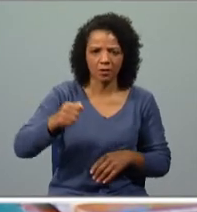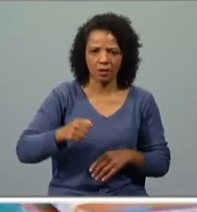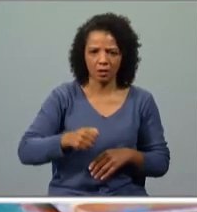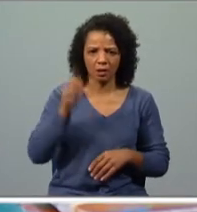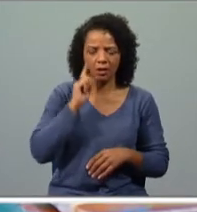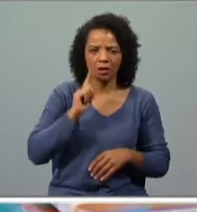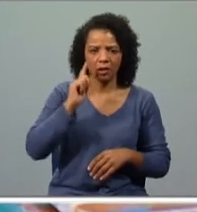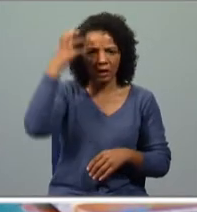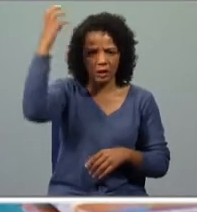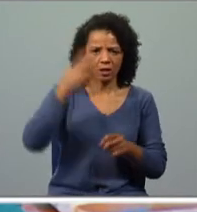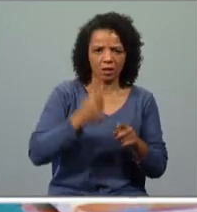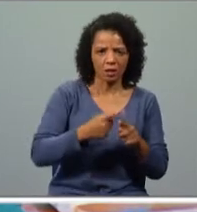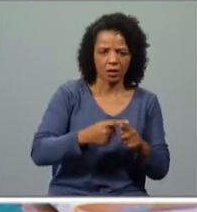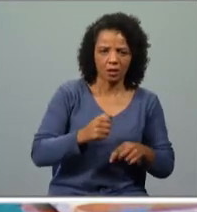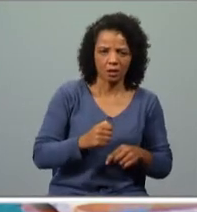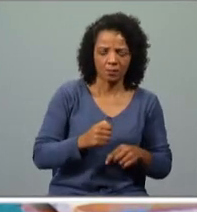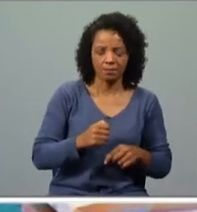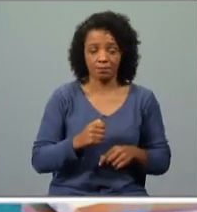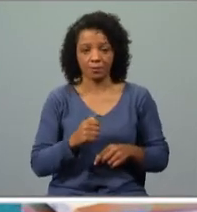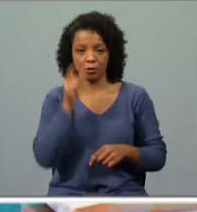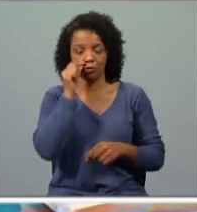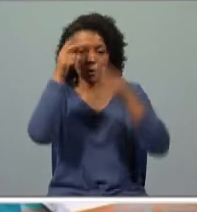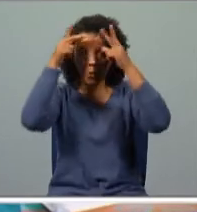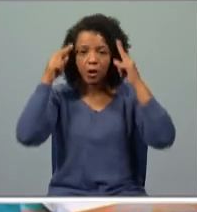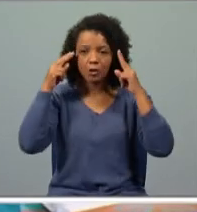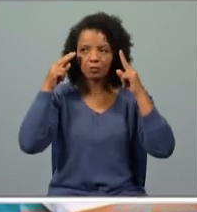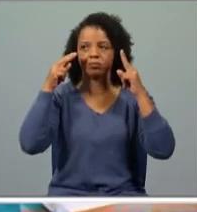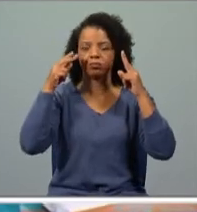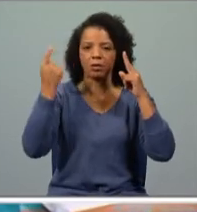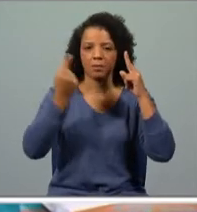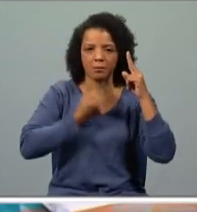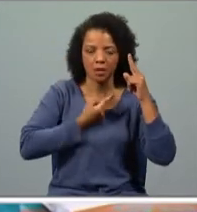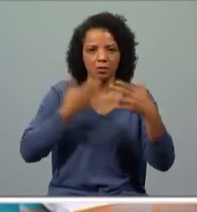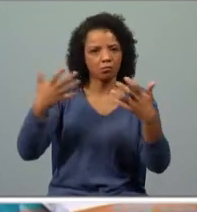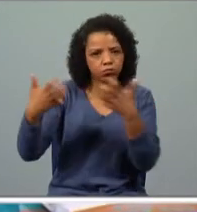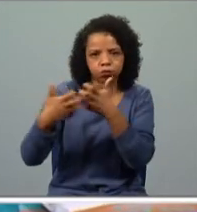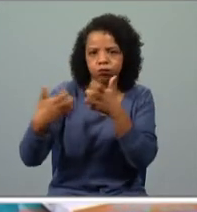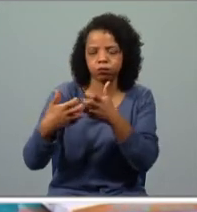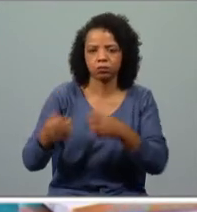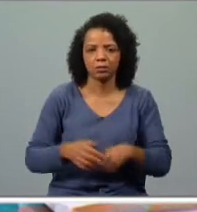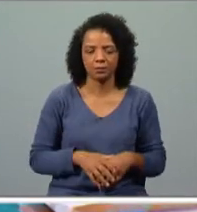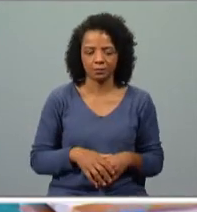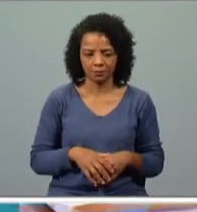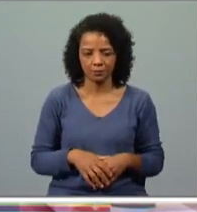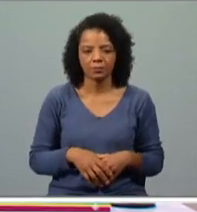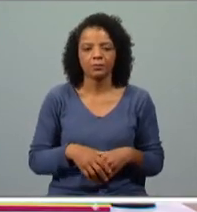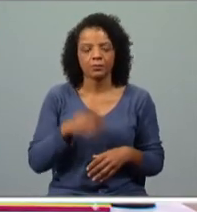grega eles comprarem teve que ir para essa guerra Olha então já conhecemos 他們買的希臘語必須去這場戰爭看所以我們已經知道